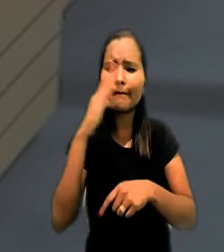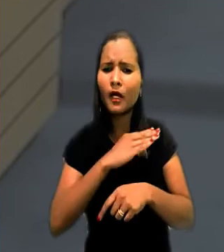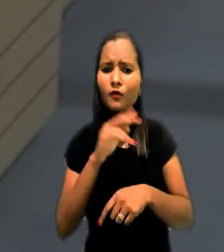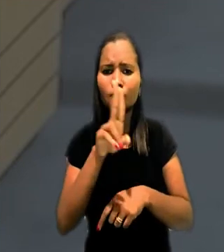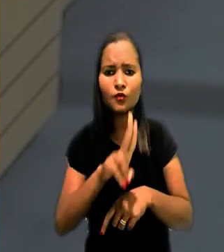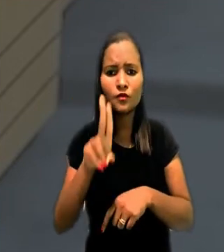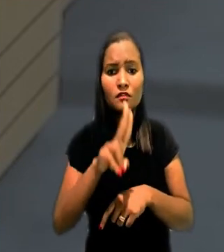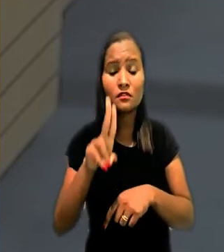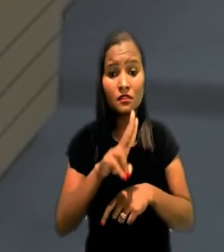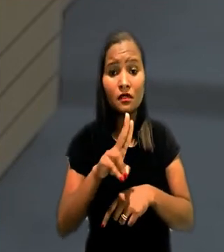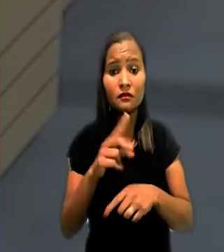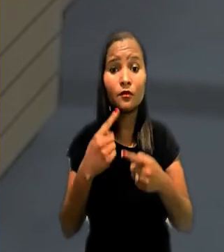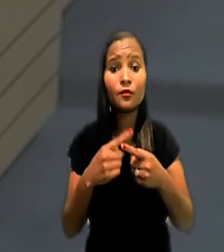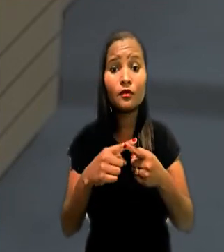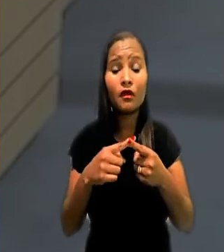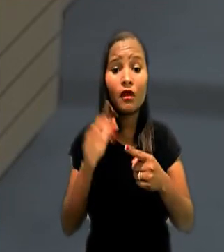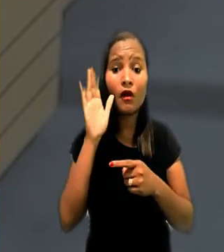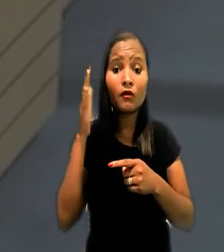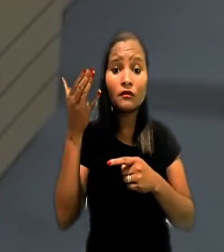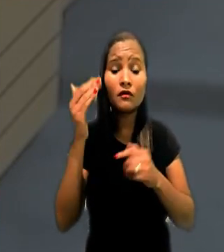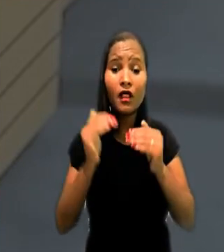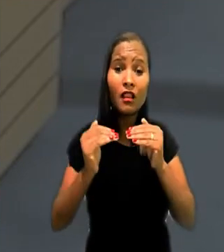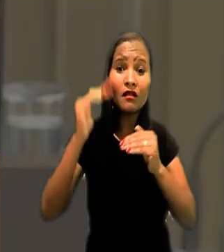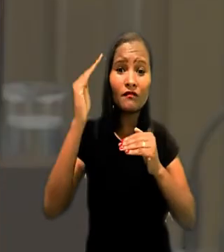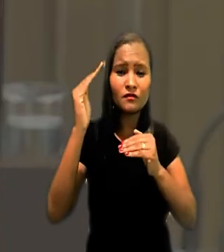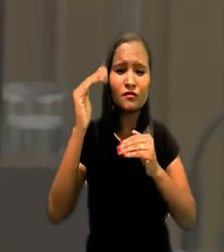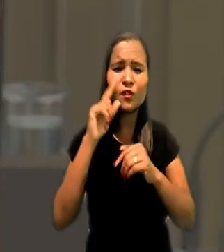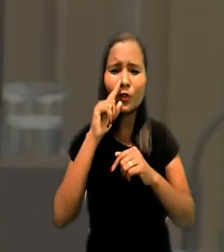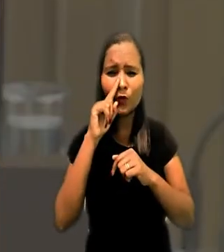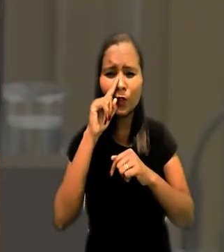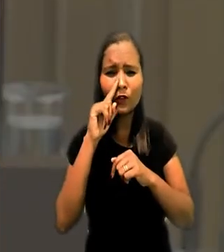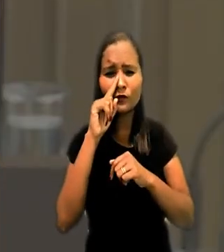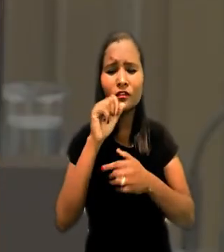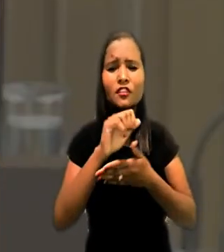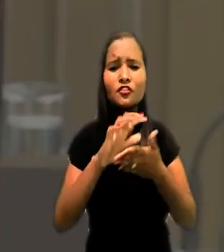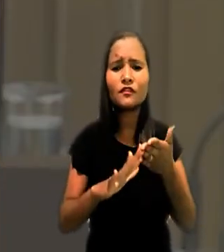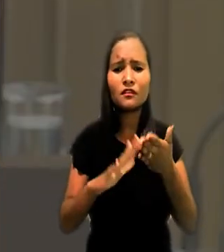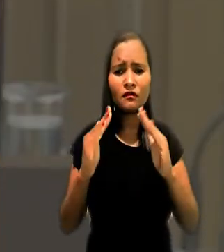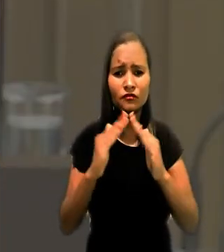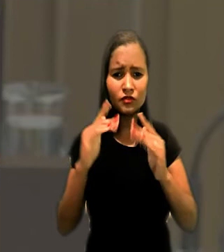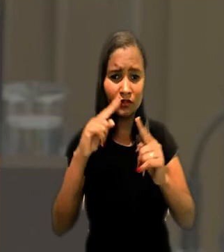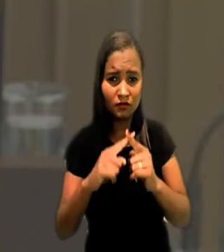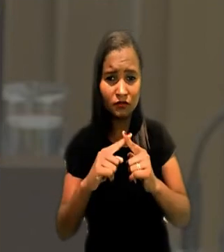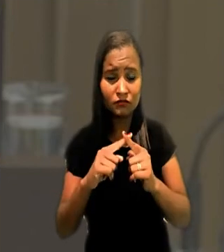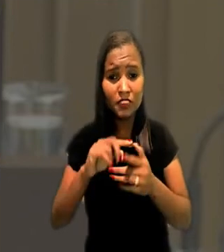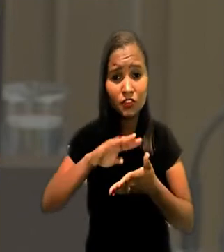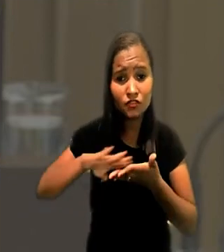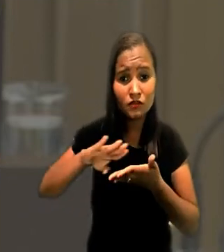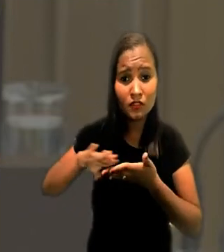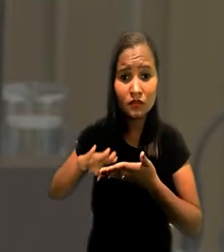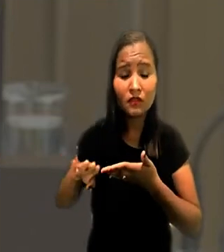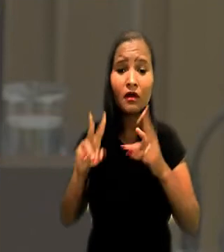pois se deu mediante a elevação do grau de risco da atividade da igreja, descartando a questão da